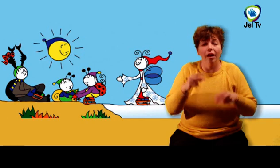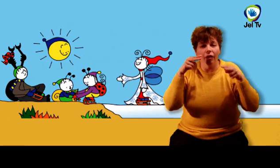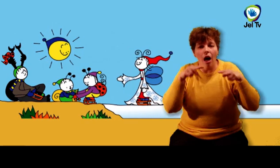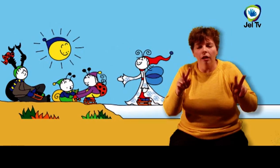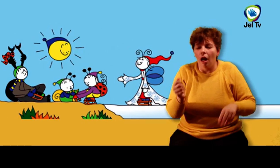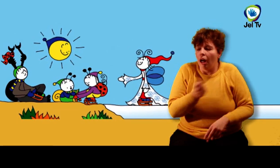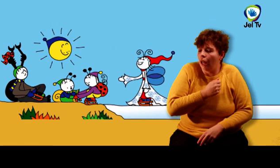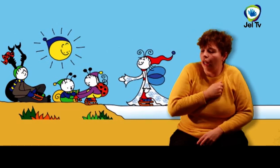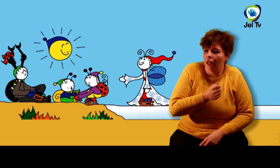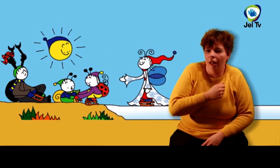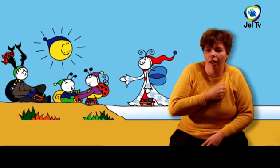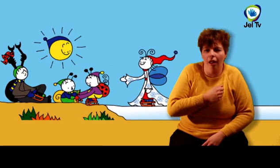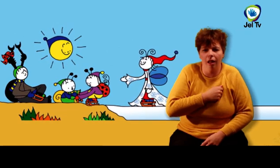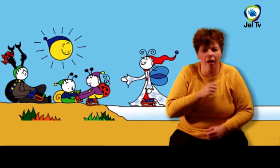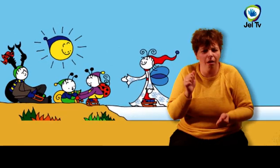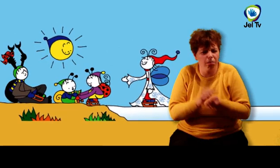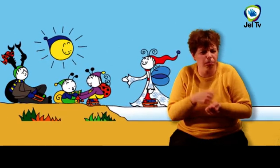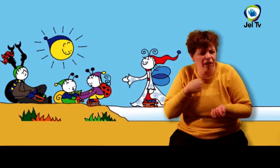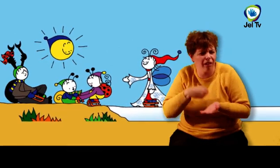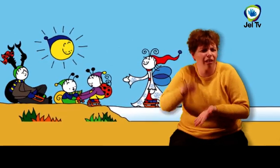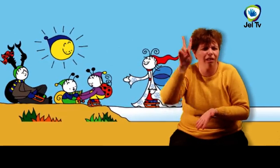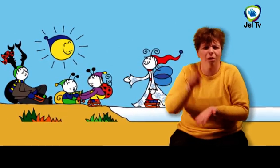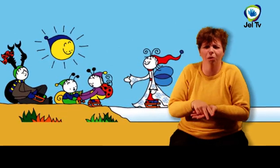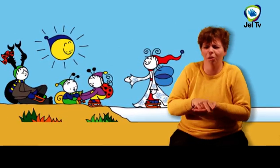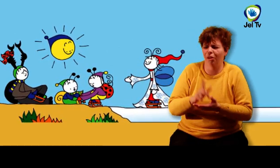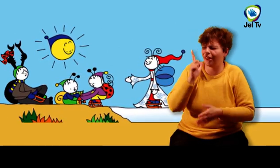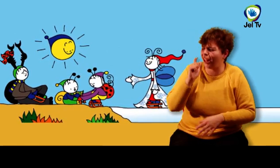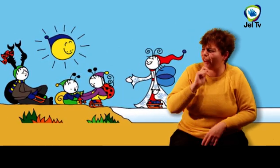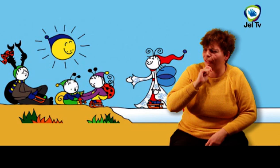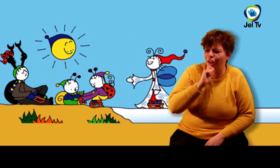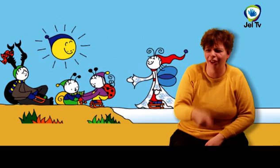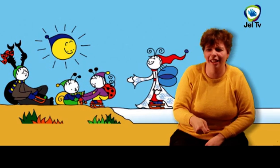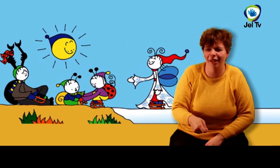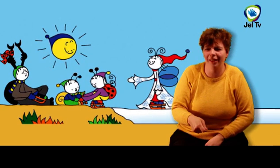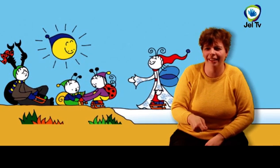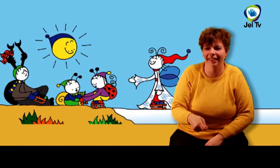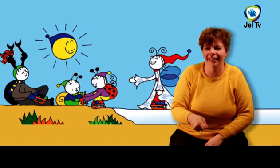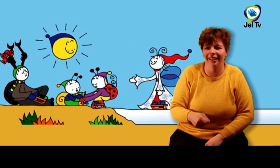Legjobban persze Vendel aggódott. - El fogok esni! Nem fog sikerülni!